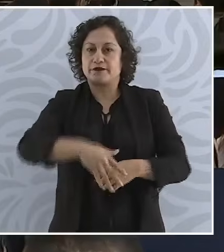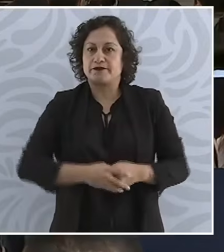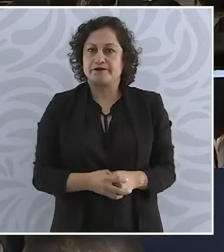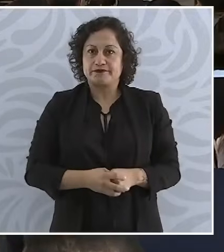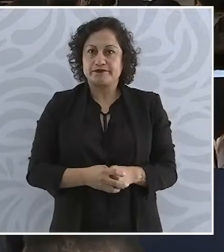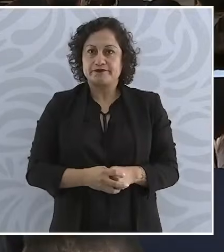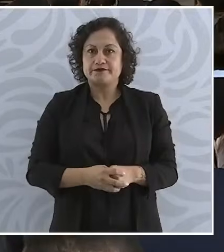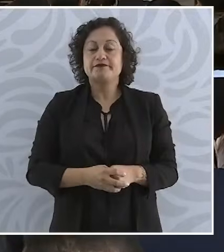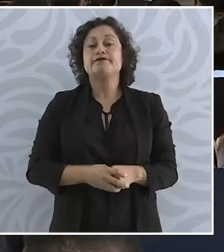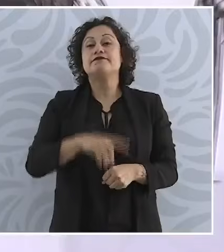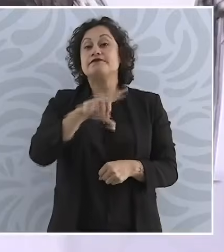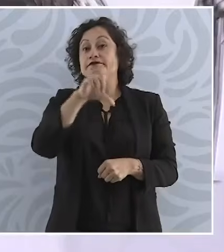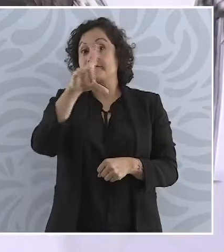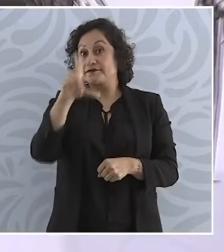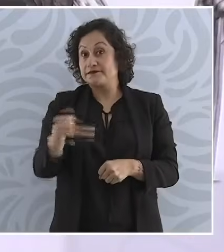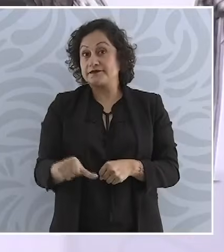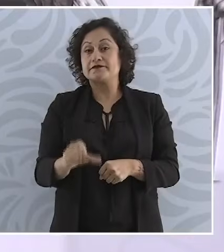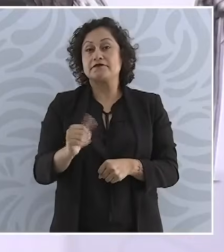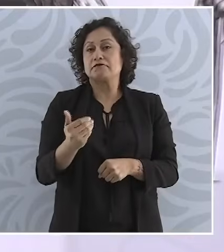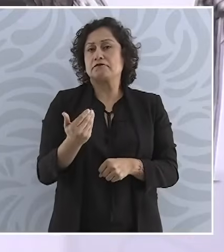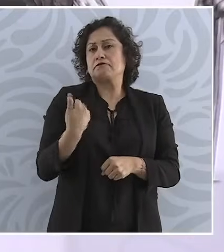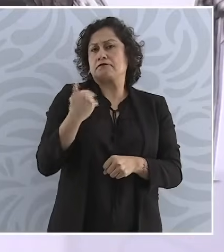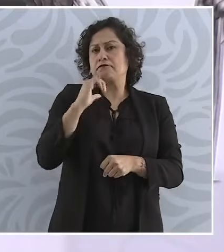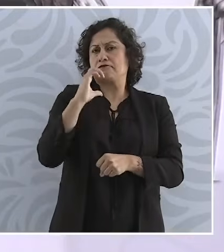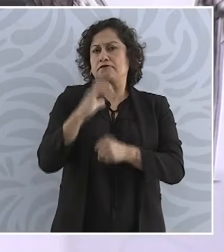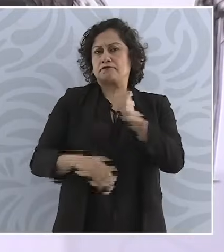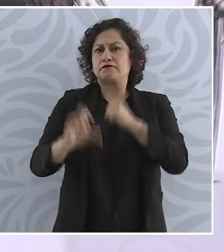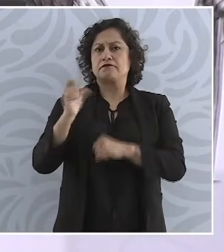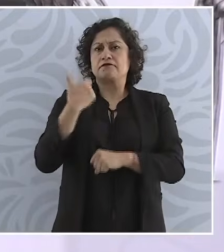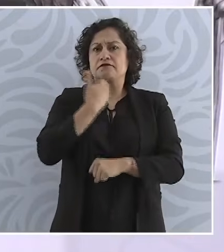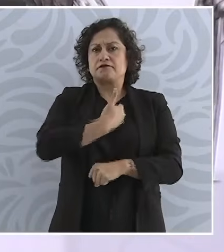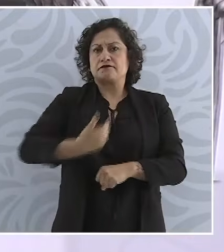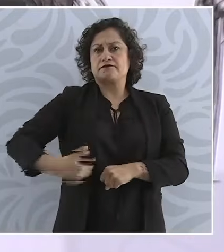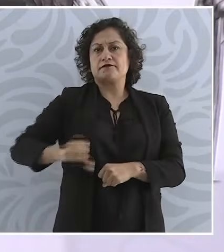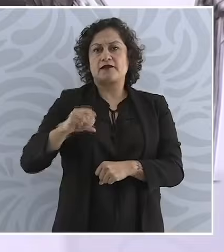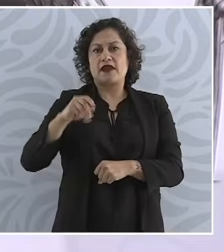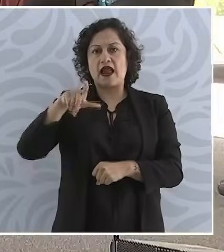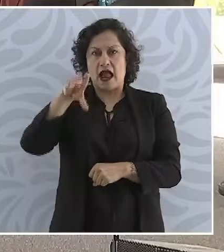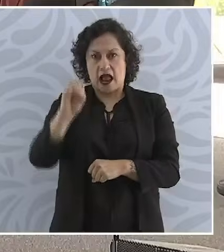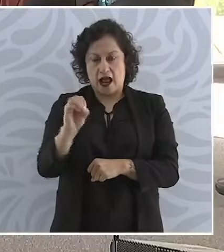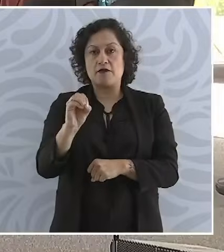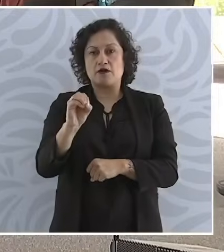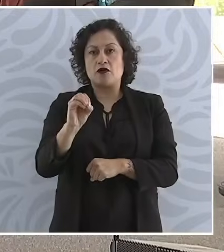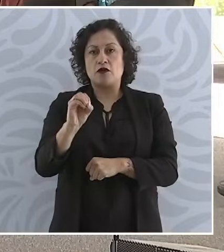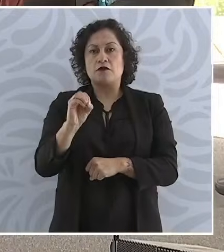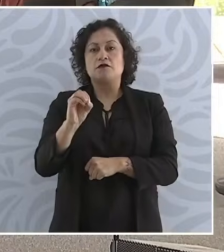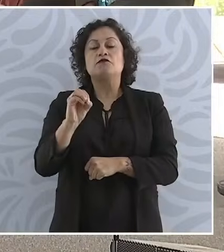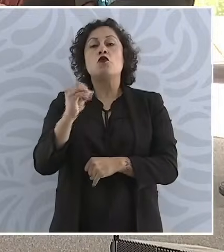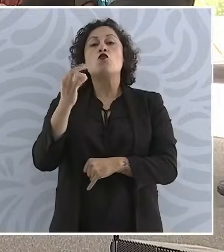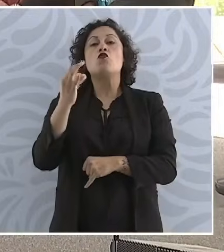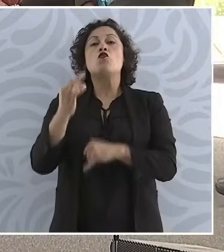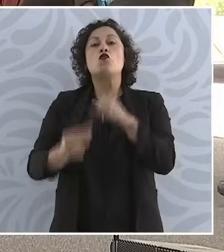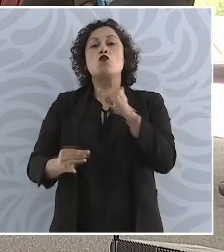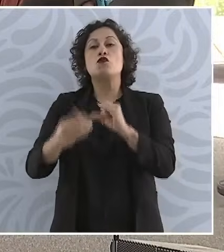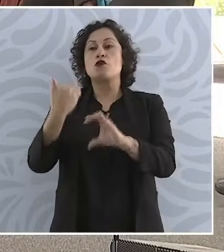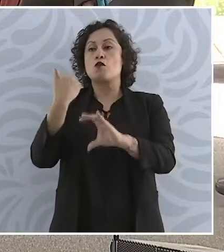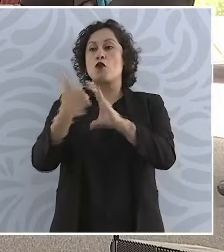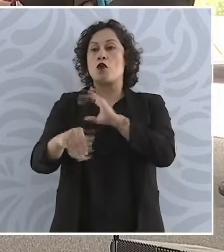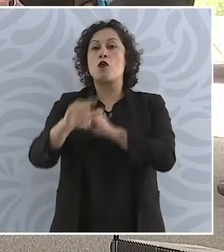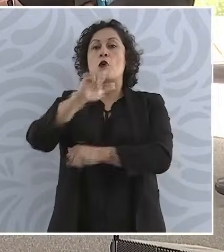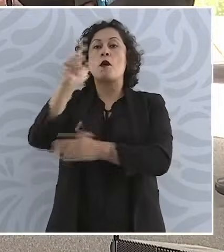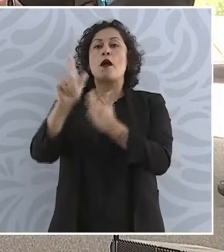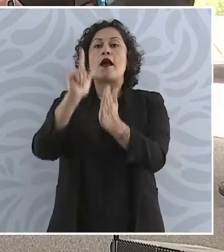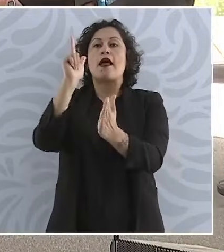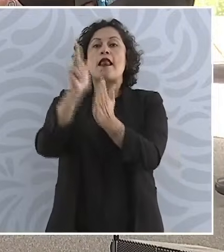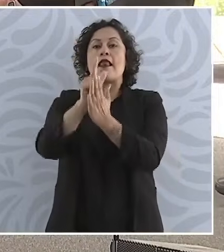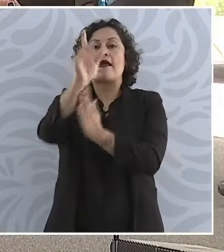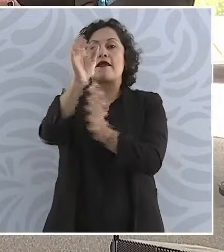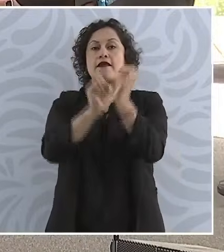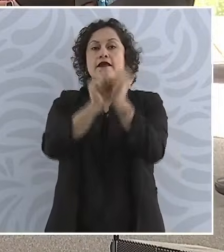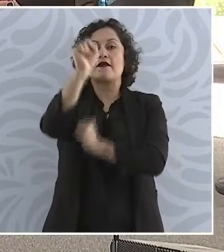periodo del presidente López Obrador se envió una reforma constitucional que nosotros Incluso